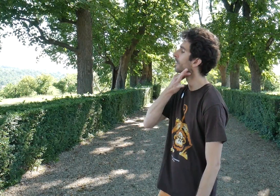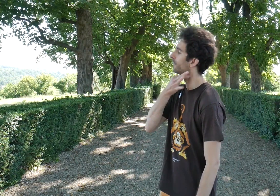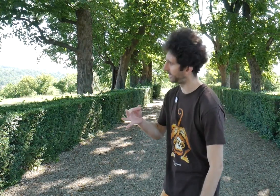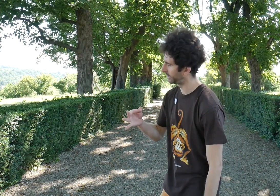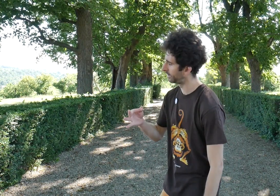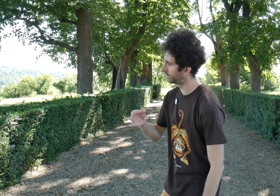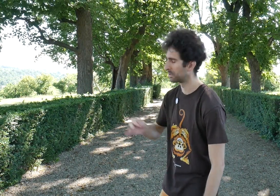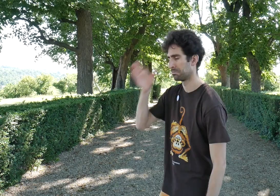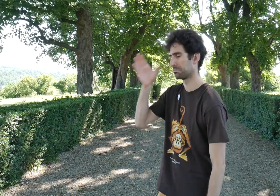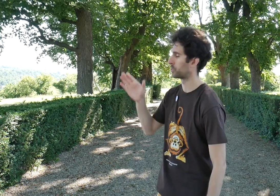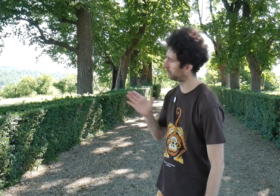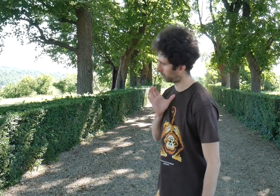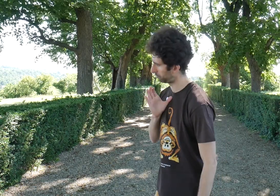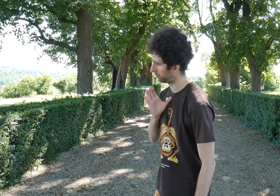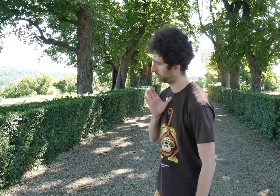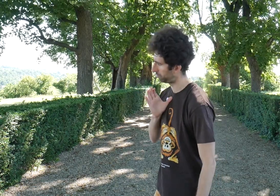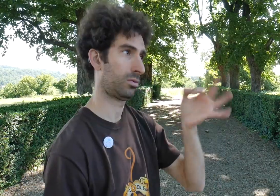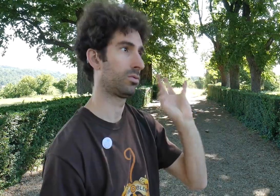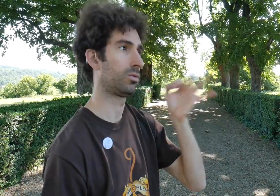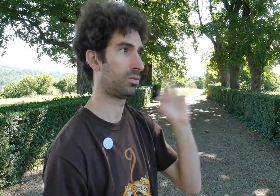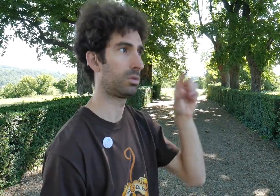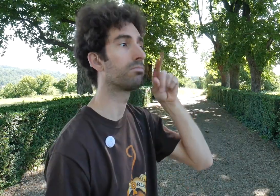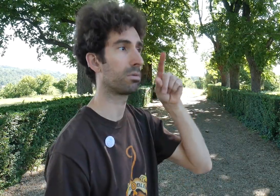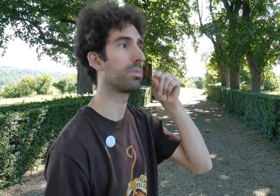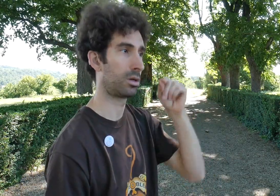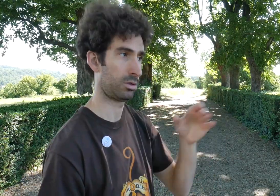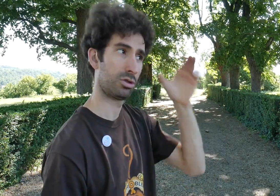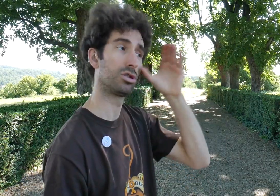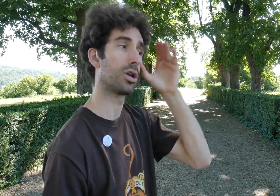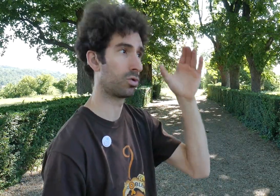Fils, écoute-moi. Oui, papa, je t'écoute.